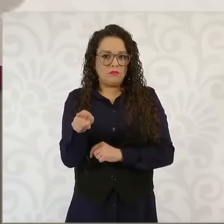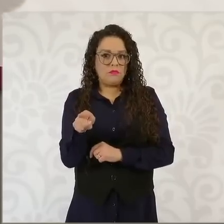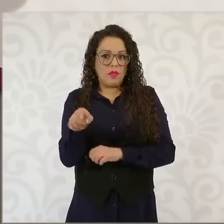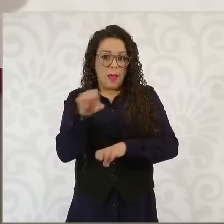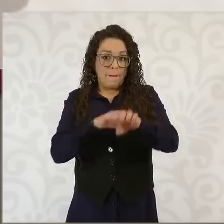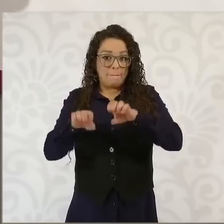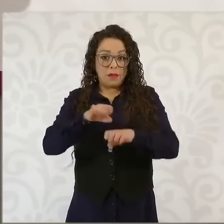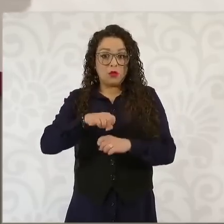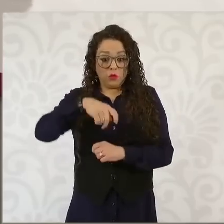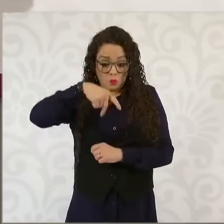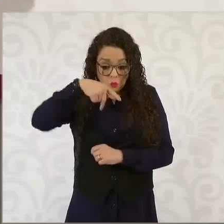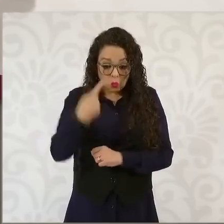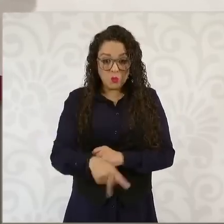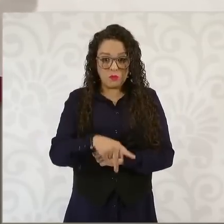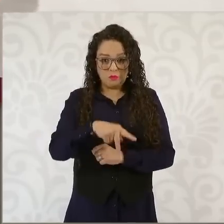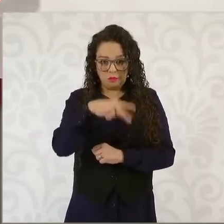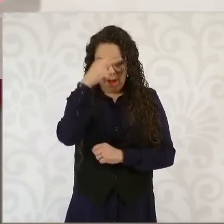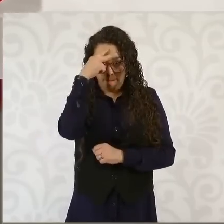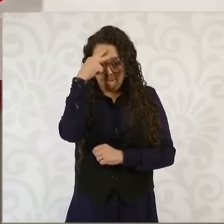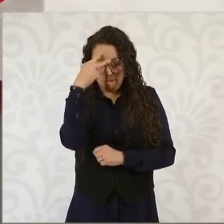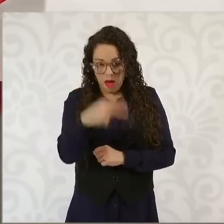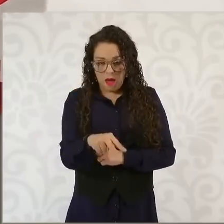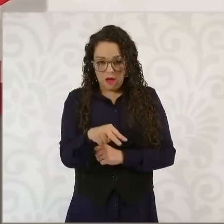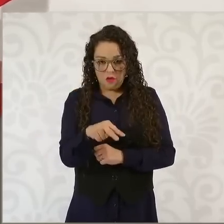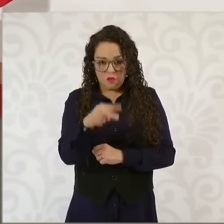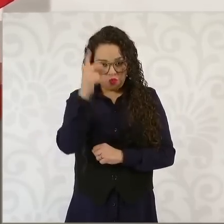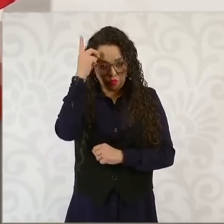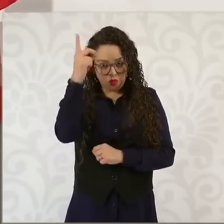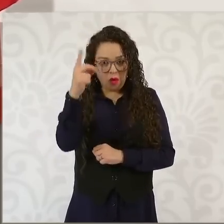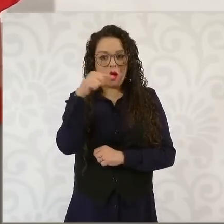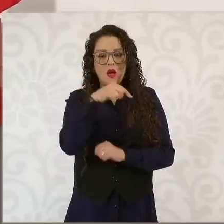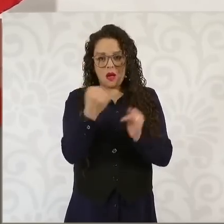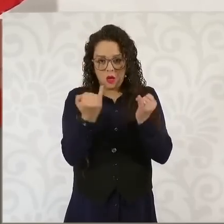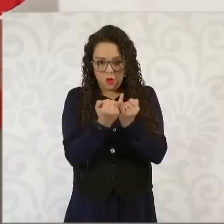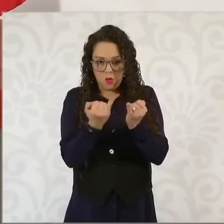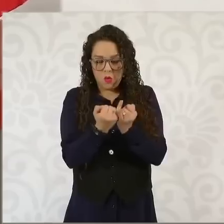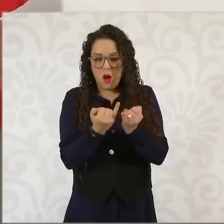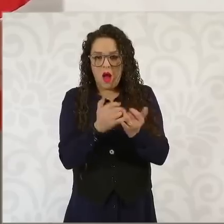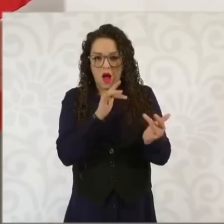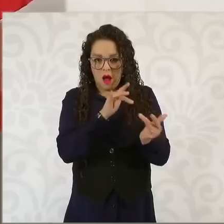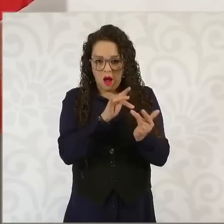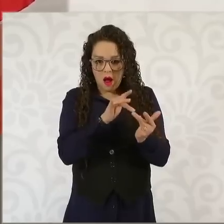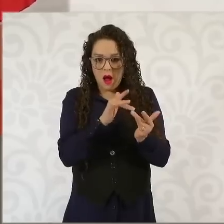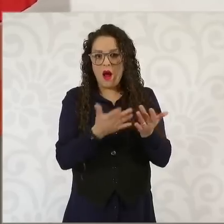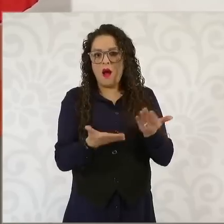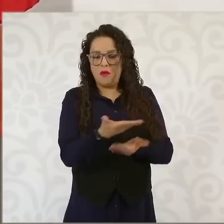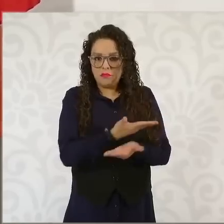reactivó la inversión pública en el periodo del presidente López Obrador Pues fue el tren Maya el